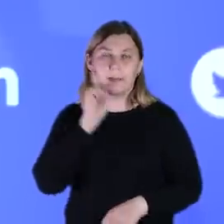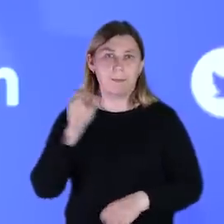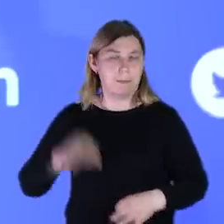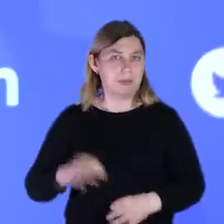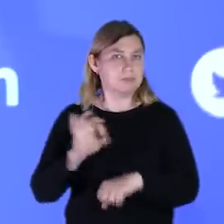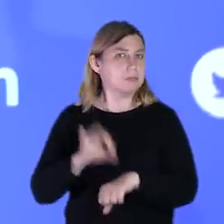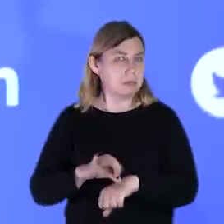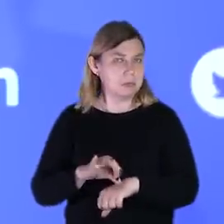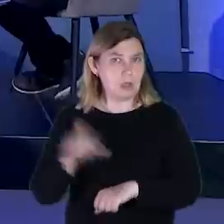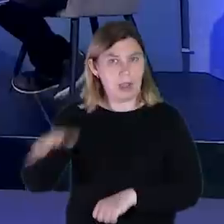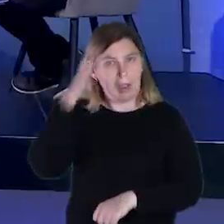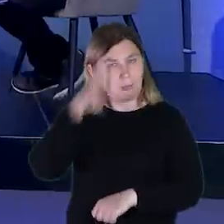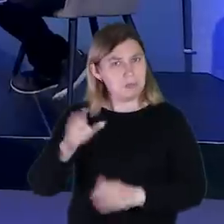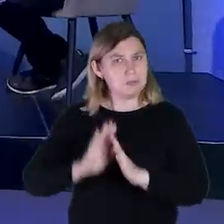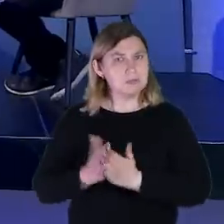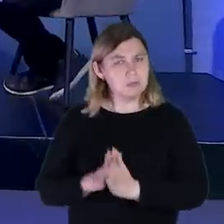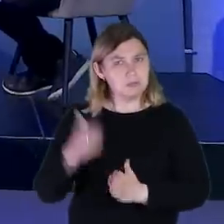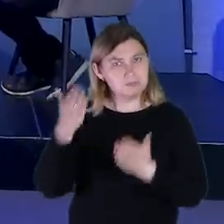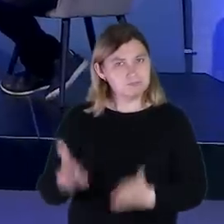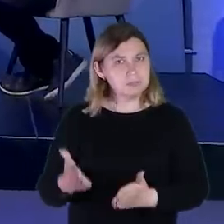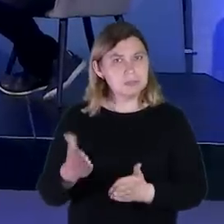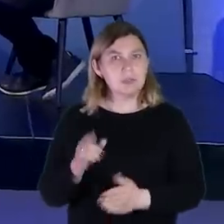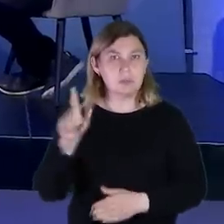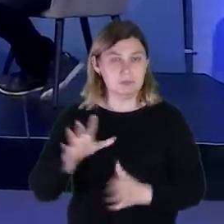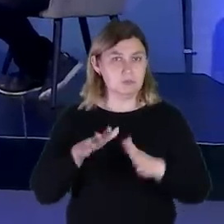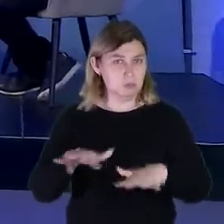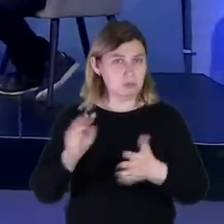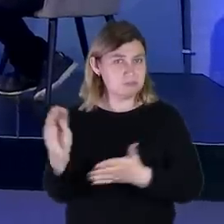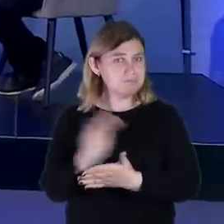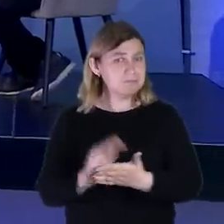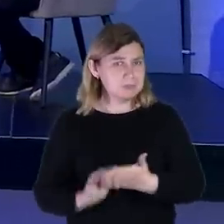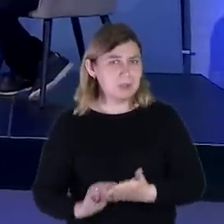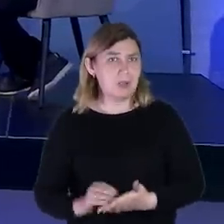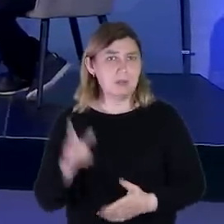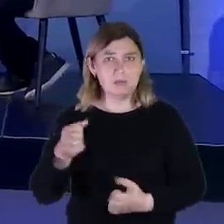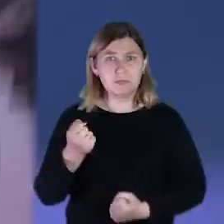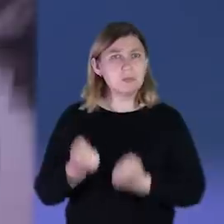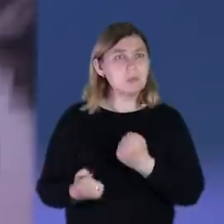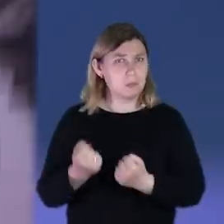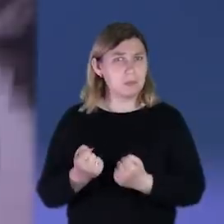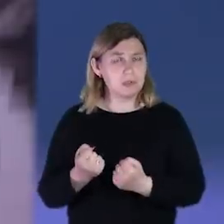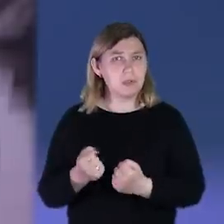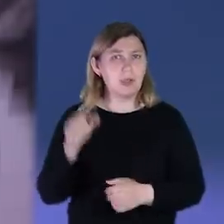Panie doktorze, zacznę od pana jako autora książki. Obszerna praca, wyczerpująca.